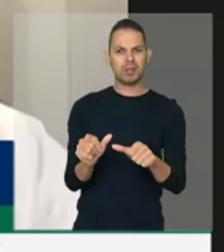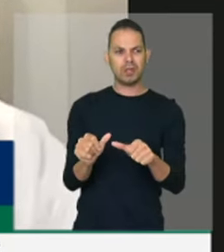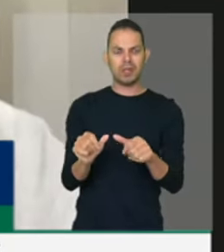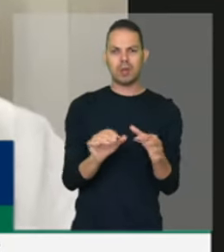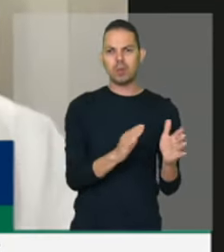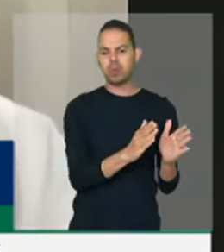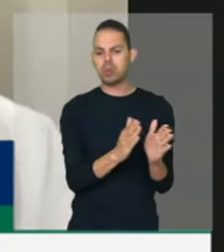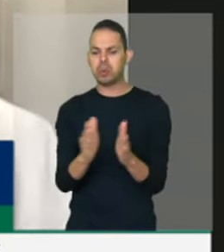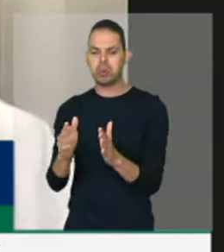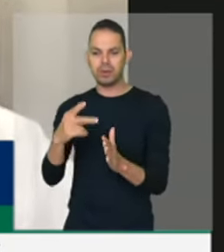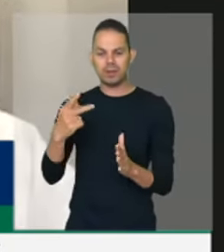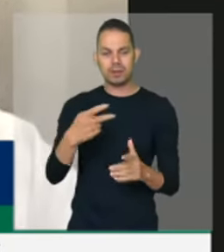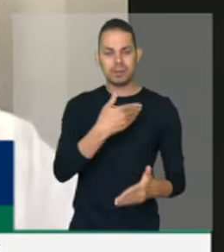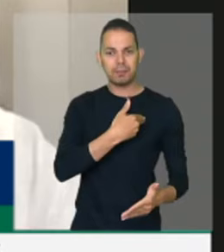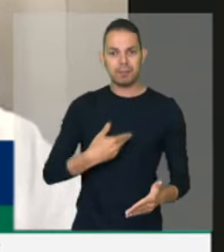BRASIL, O PIOR PAÍS DO MUNDO